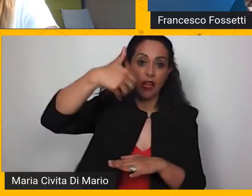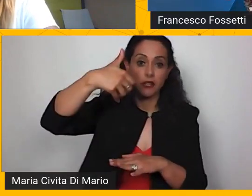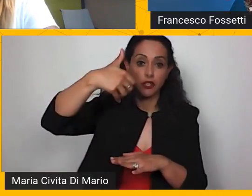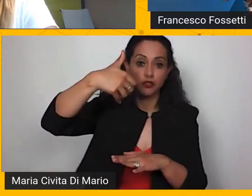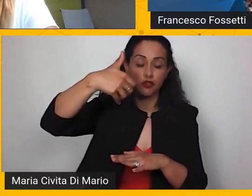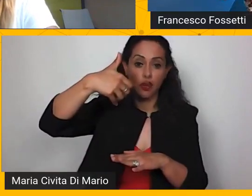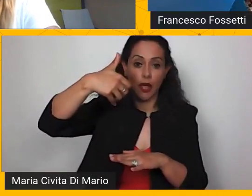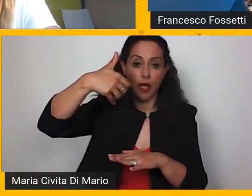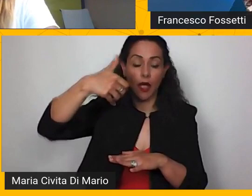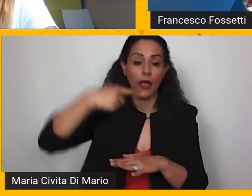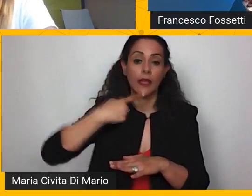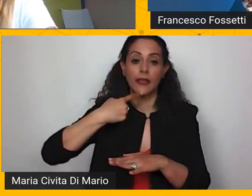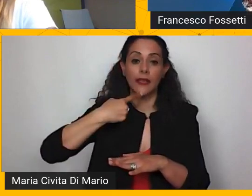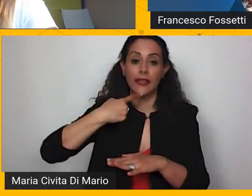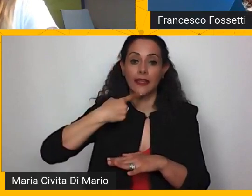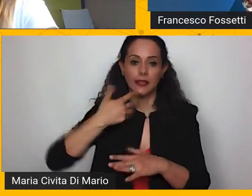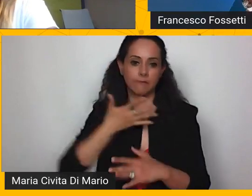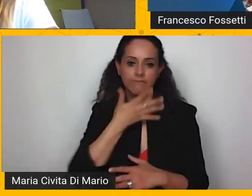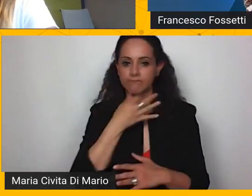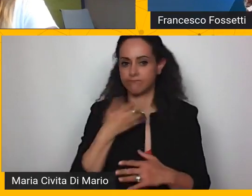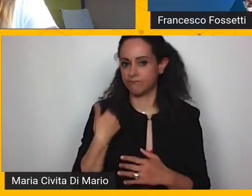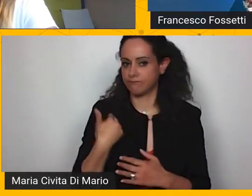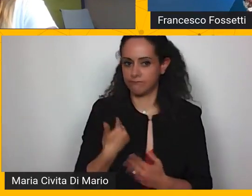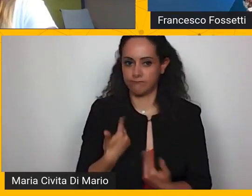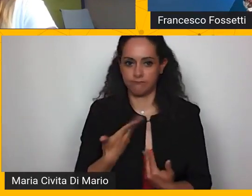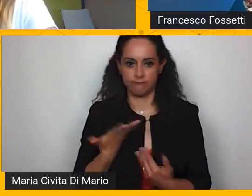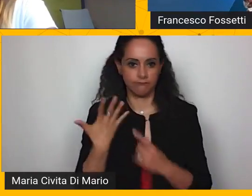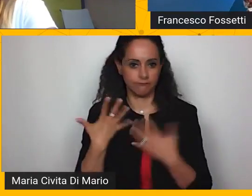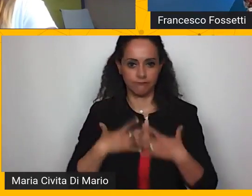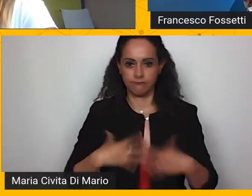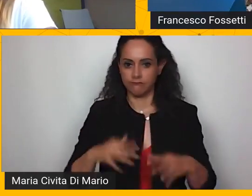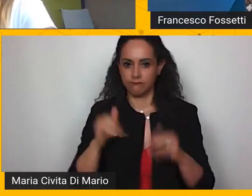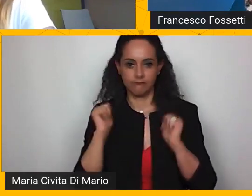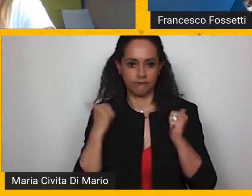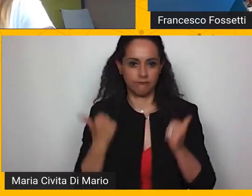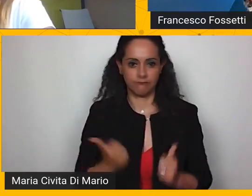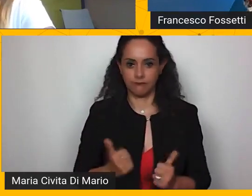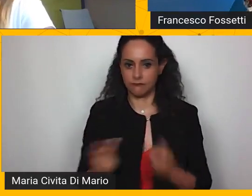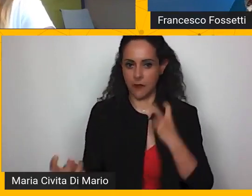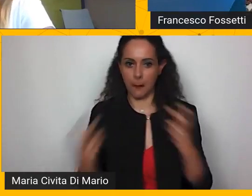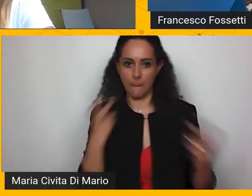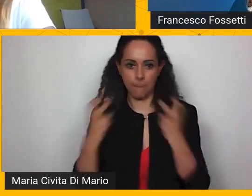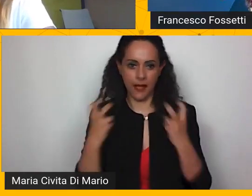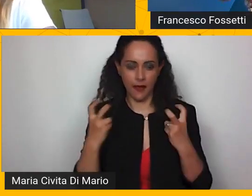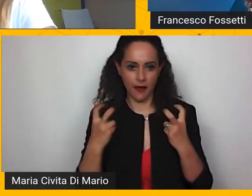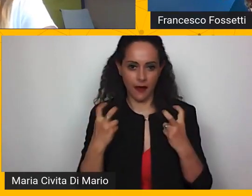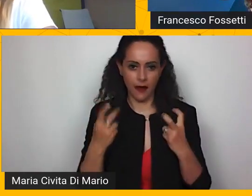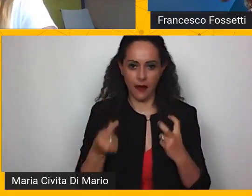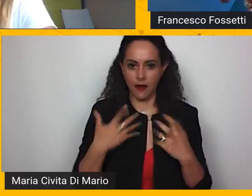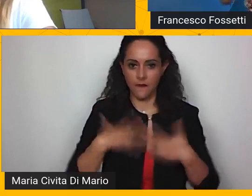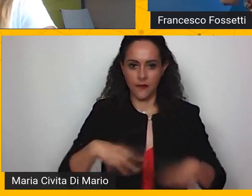vertice ci sono gli utenti che